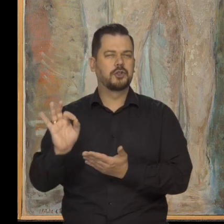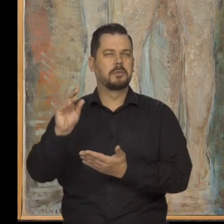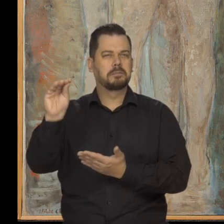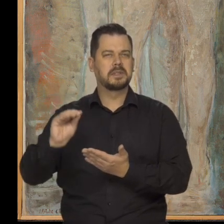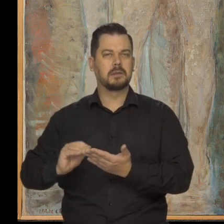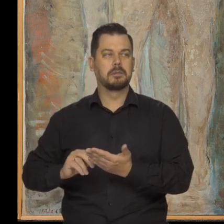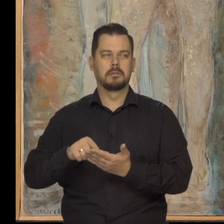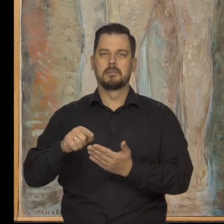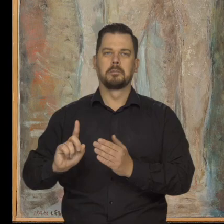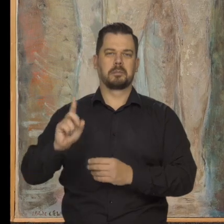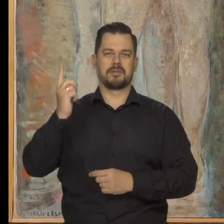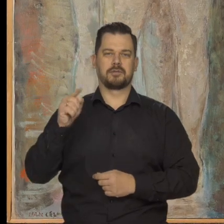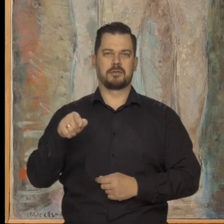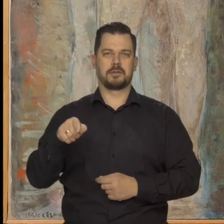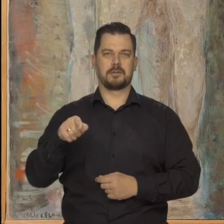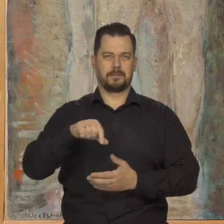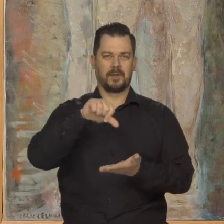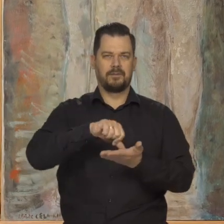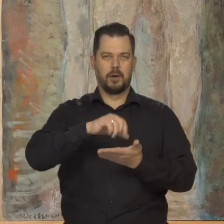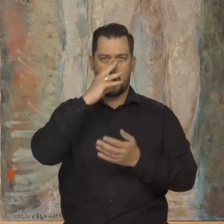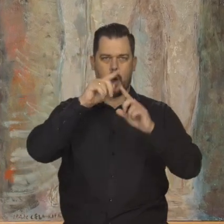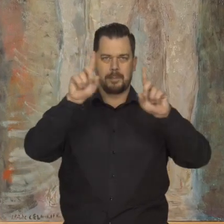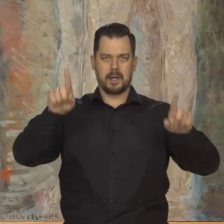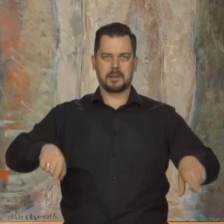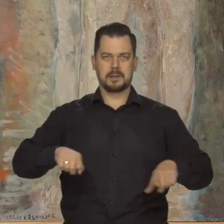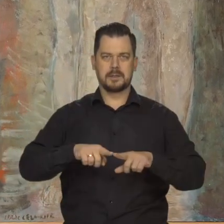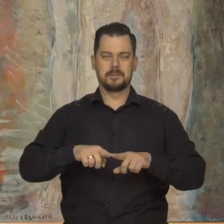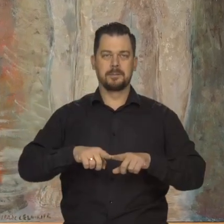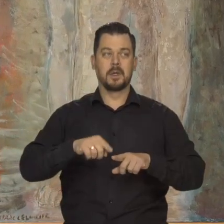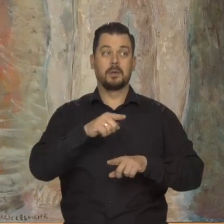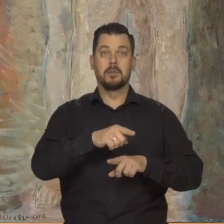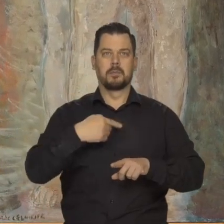do postaci matki z martwym dzieckiem ze środkowej części obrazu „Getto z aniołem”.